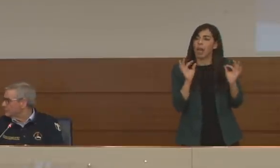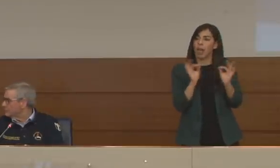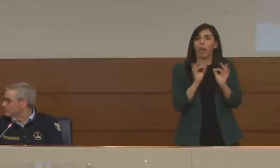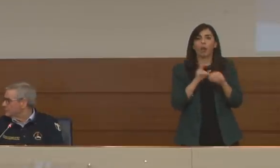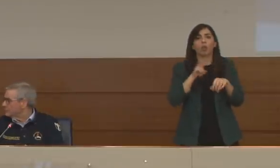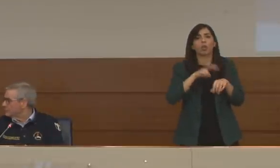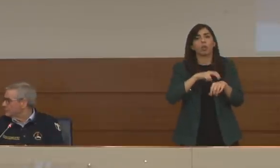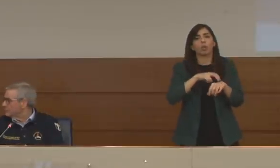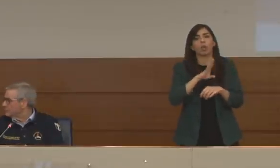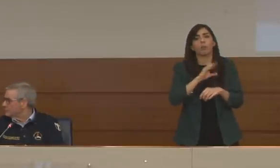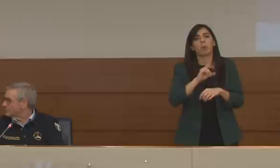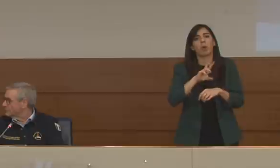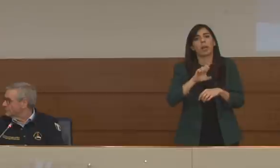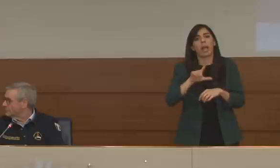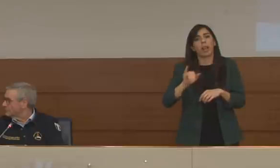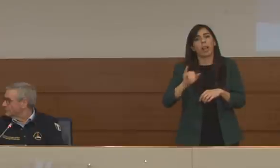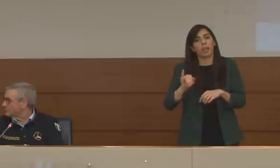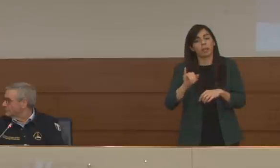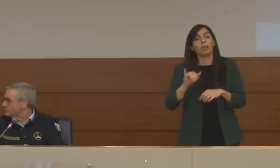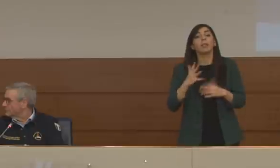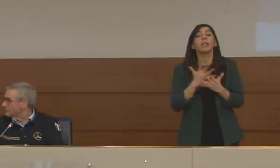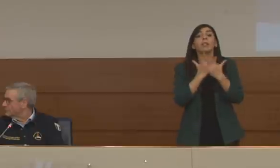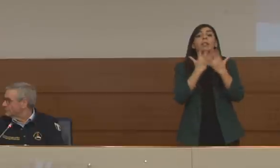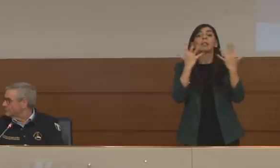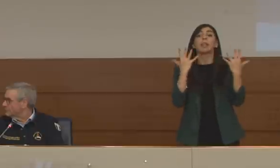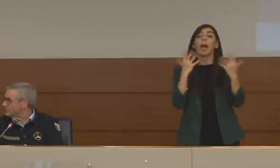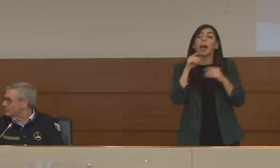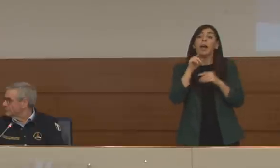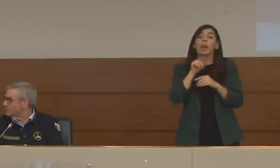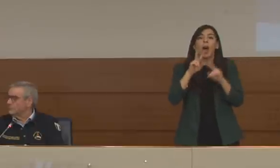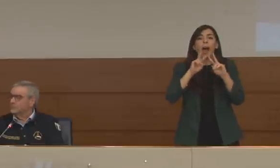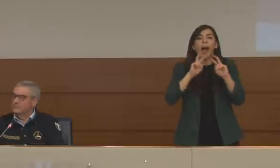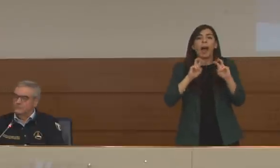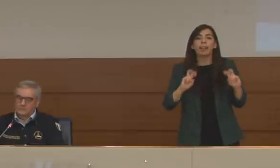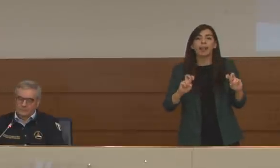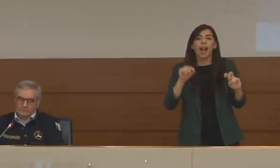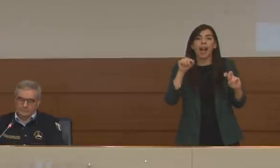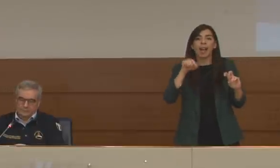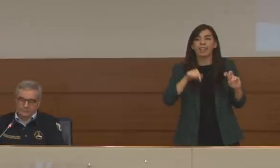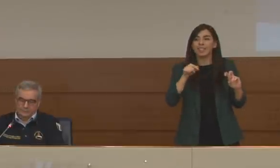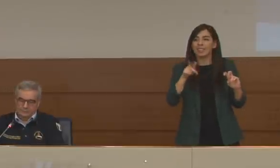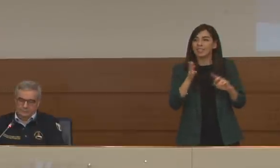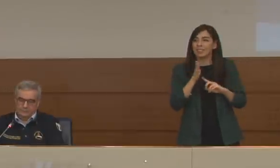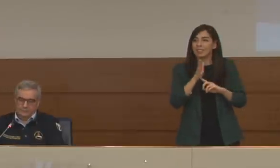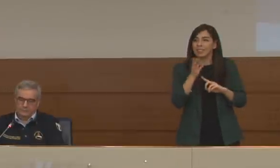dal Dottor Borrelli. Certamente anche queste analisi sono analisi che sono meritorie, perché